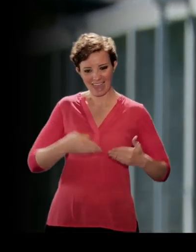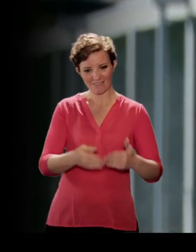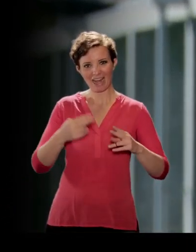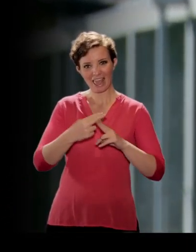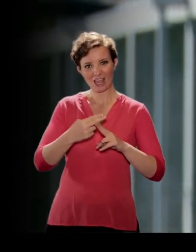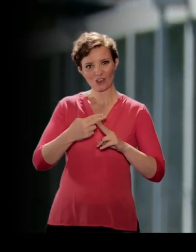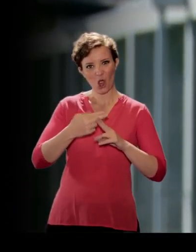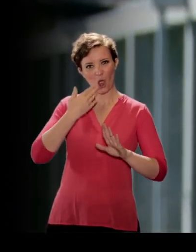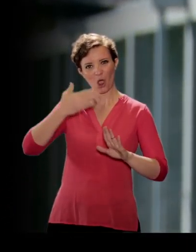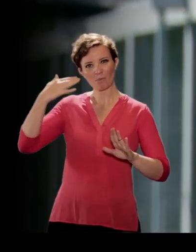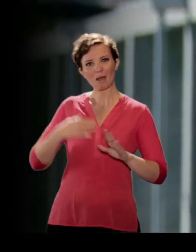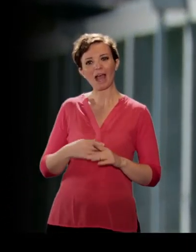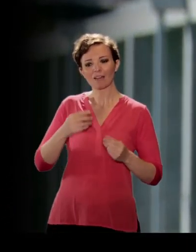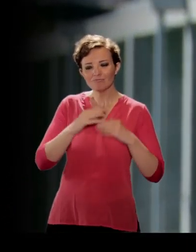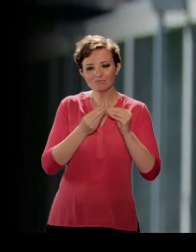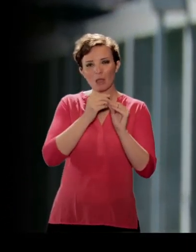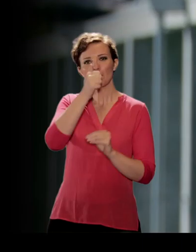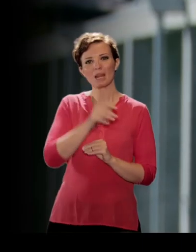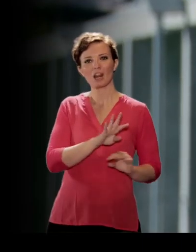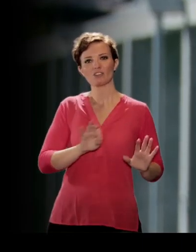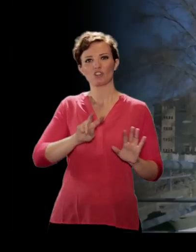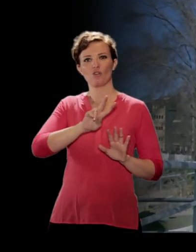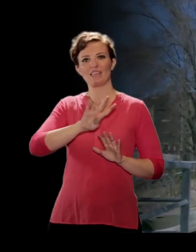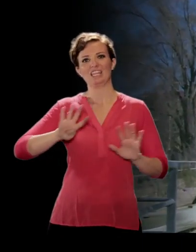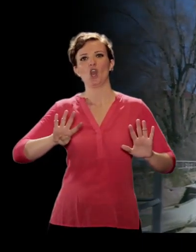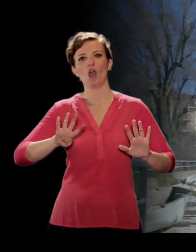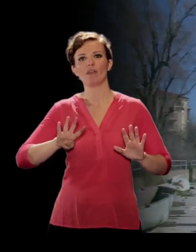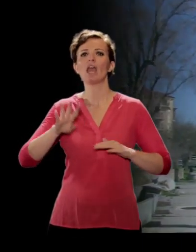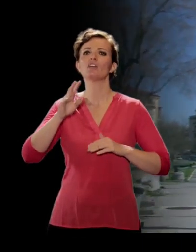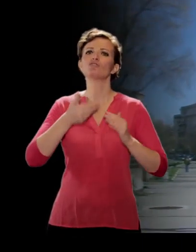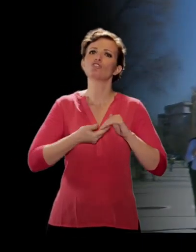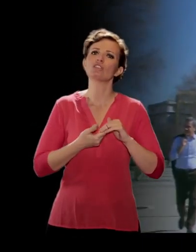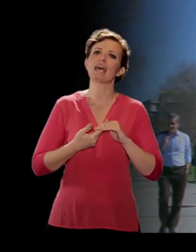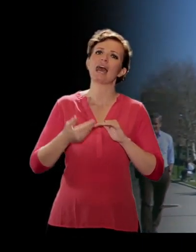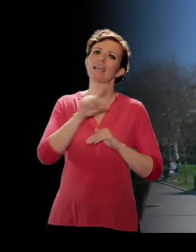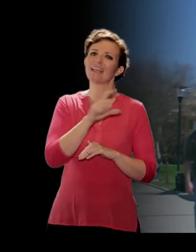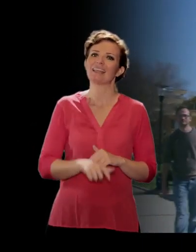costruita nel 1929 dalla società italiana "Ferrobeton",